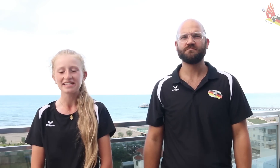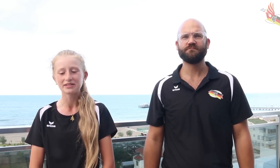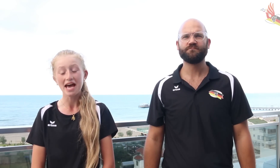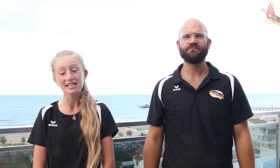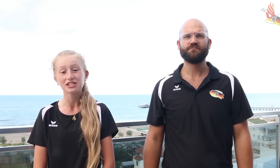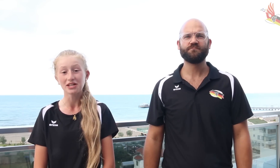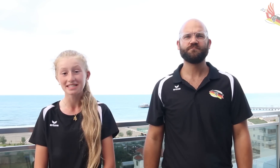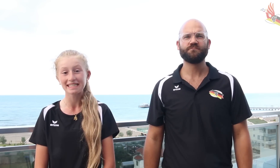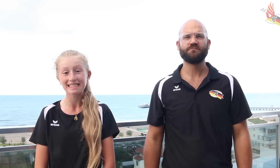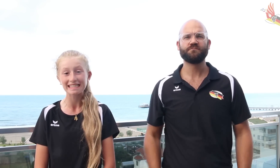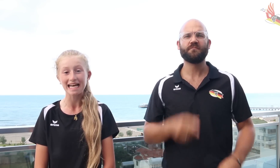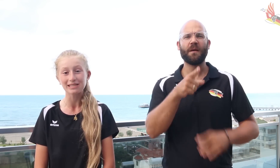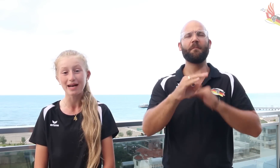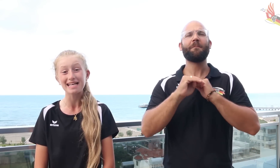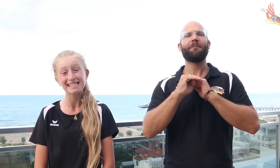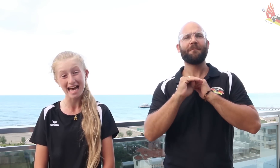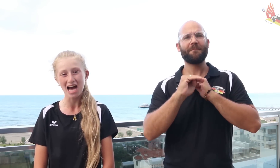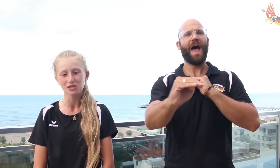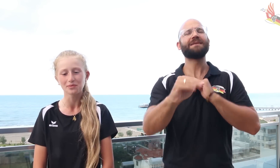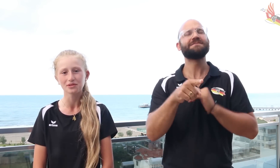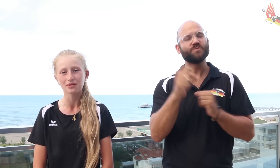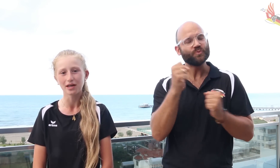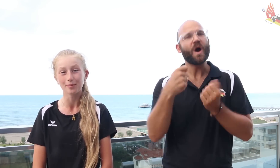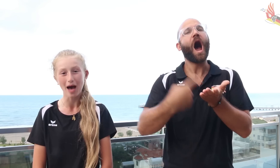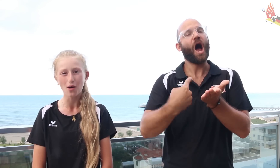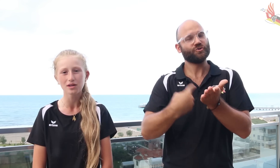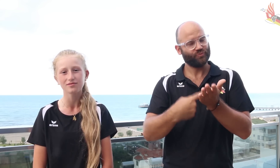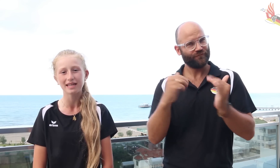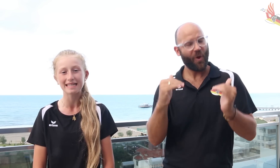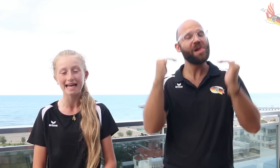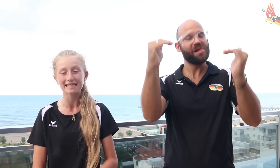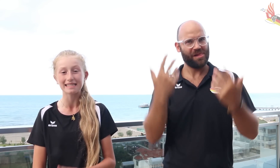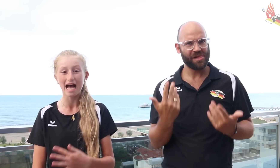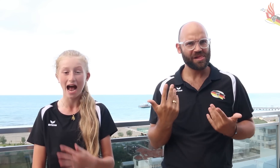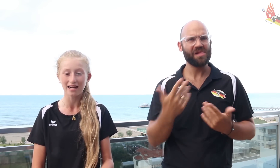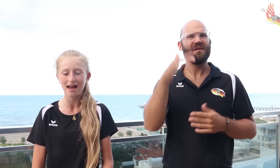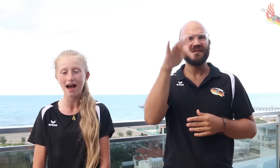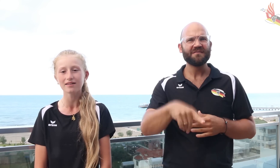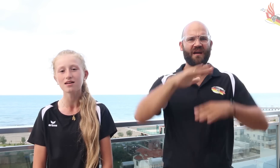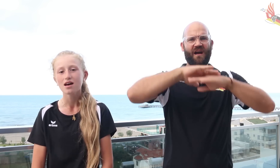Also, er ist schon, sag ich mal, schon sehr anspruchsvoll gebaut, wegen den ganzen Hanglagen.